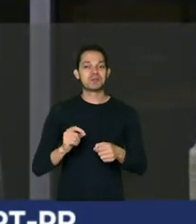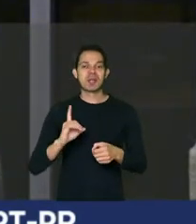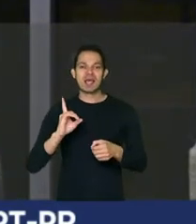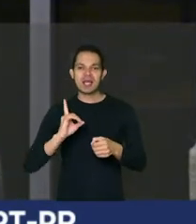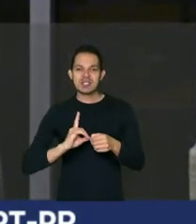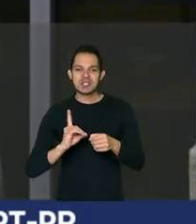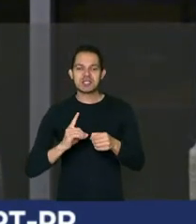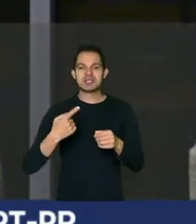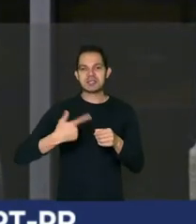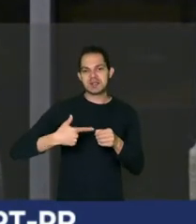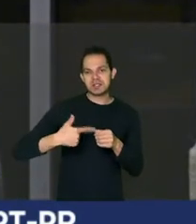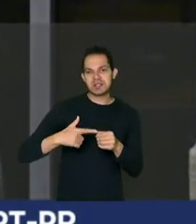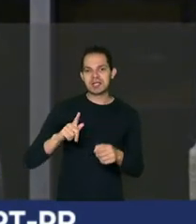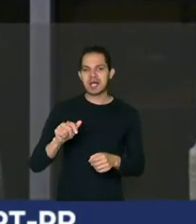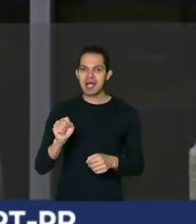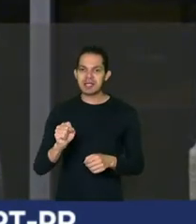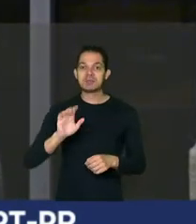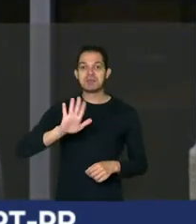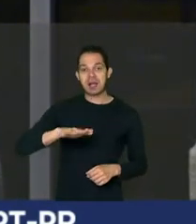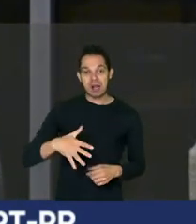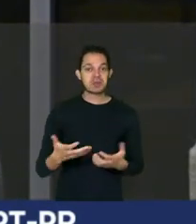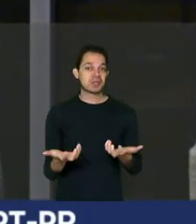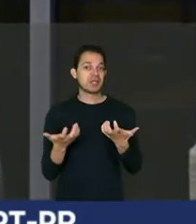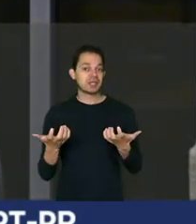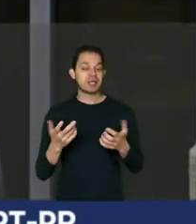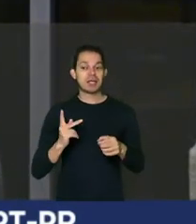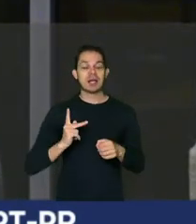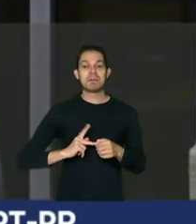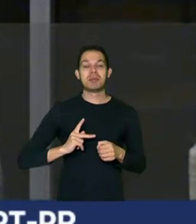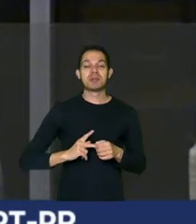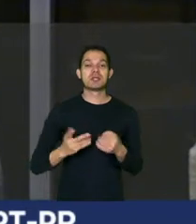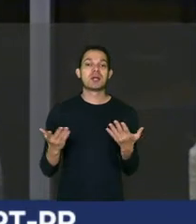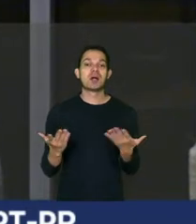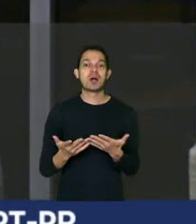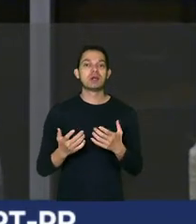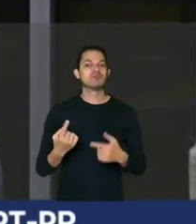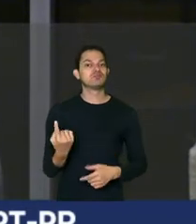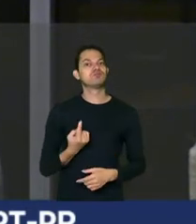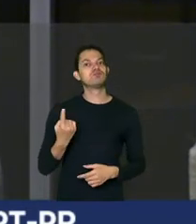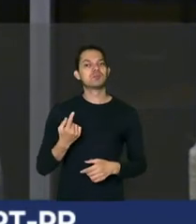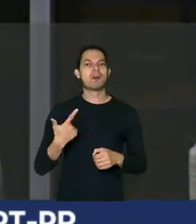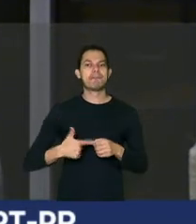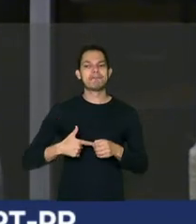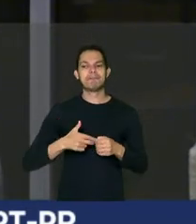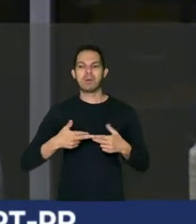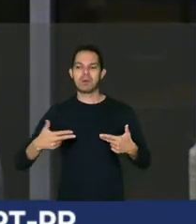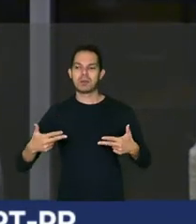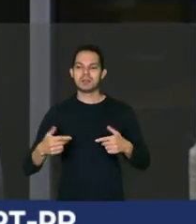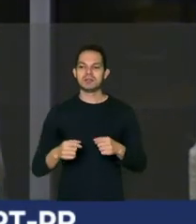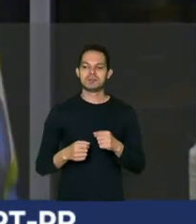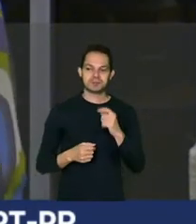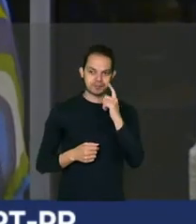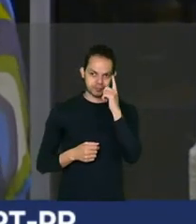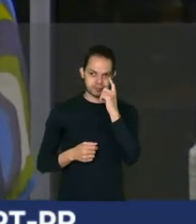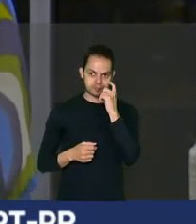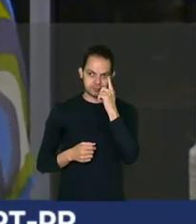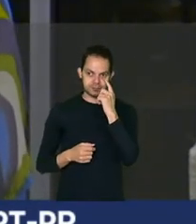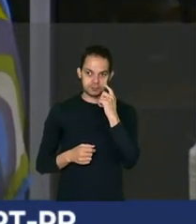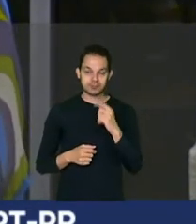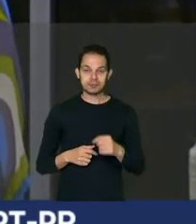GASOLINA, DIESEL E GÁS DE COZINHA BARATO AO NPOVO BRASILEIRO. A PETROBRAS SE TORNOU AUTOSSUFICIENTE DE PETRÓLEO. TEMOS UM DOS